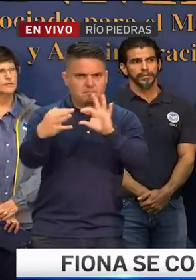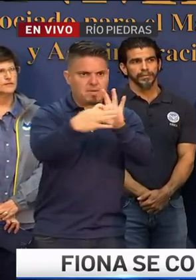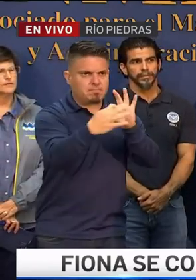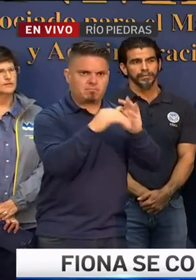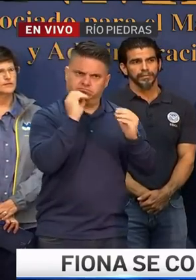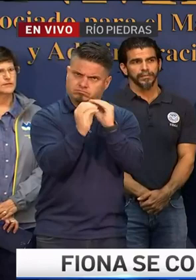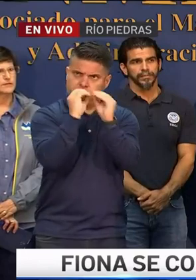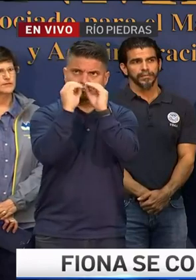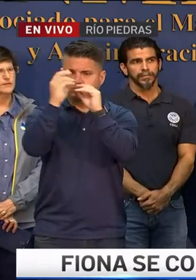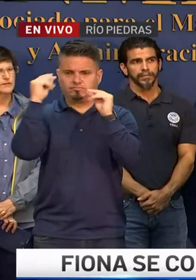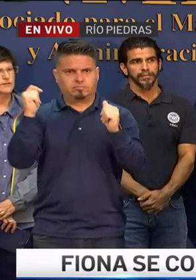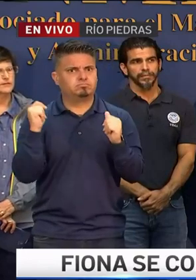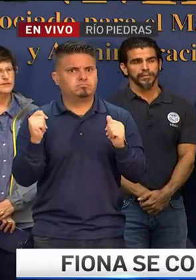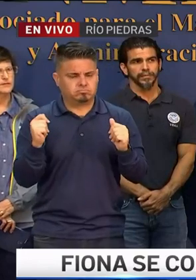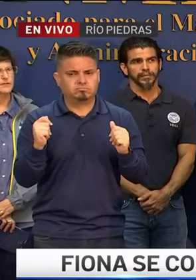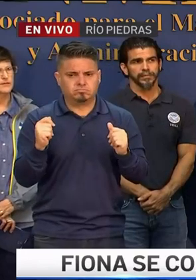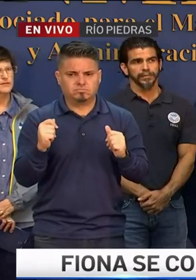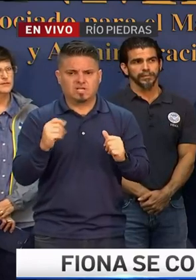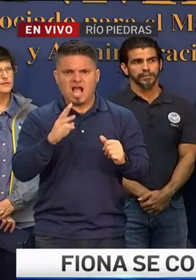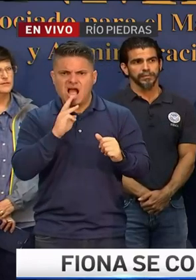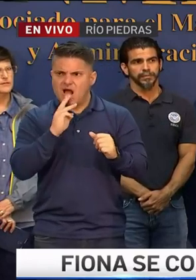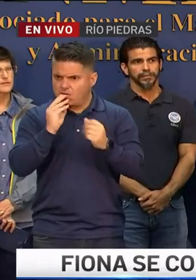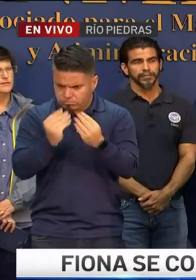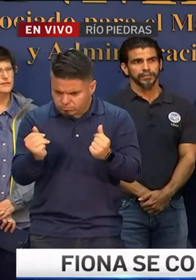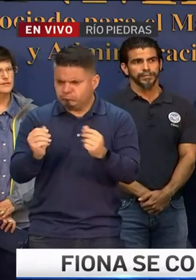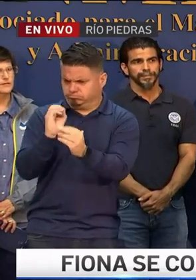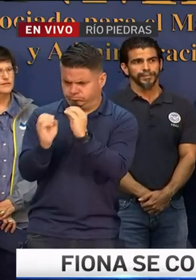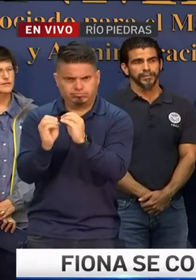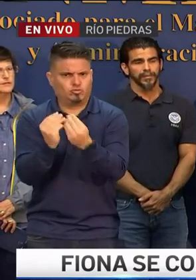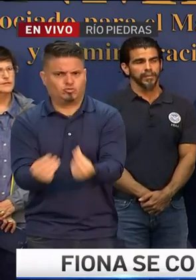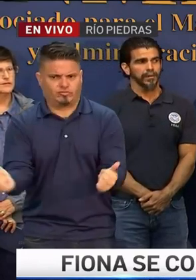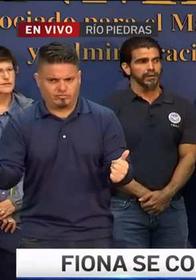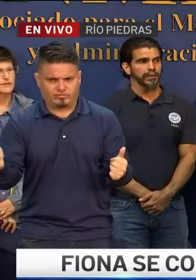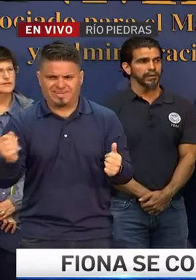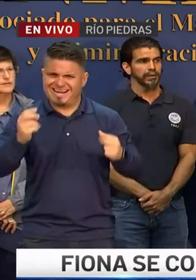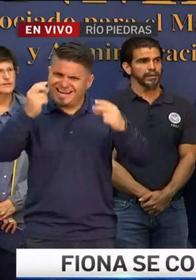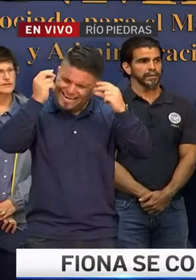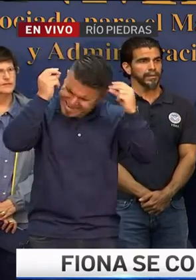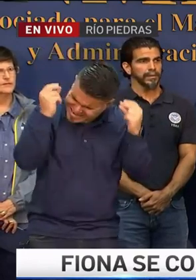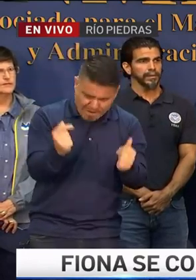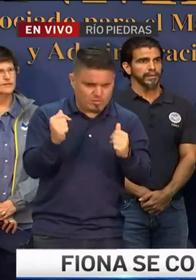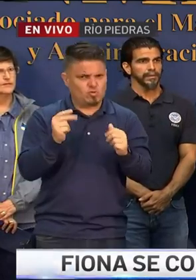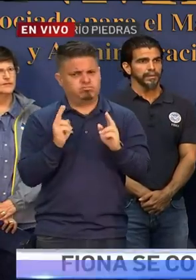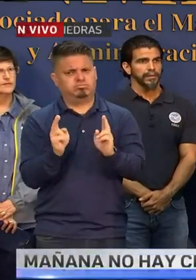MISMO, LO QUE PERO DECIR ES PUEDO QUE LO IMPORTANTE ES E